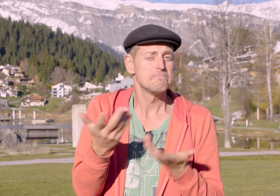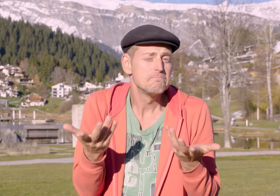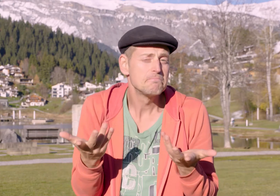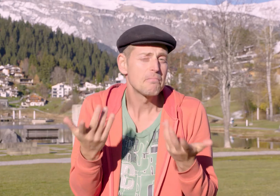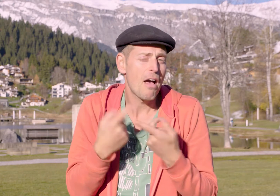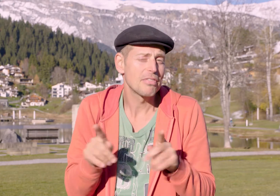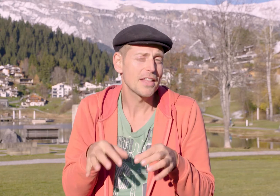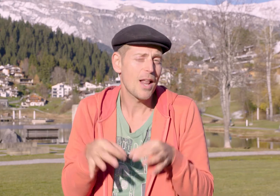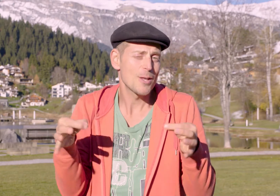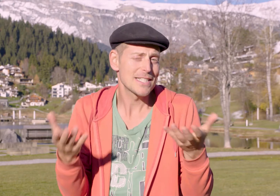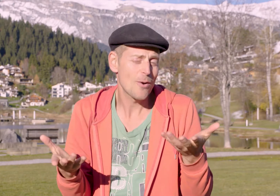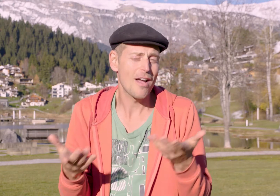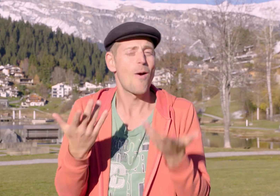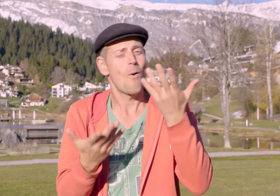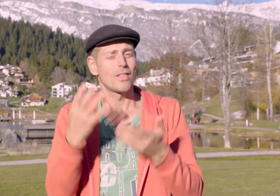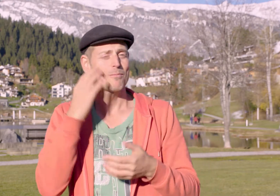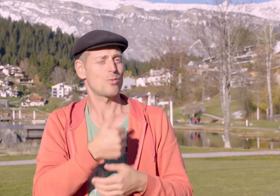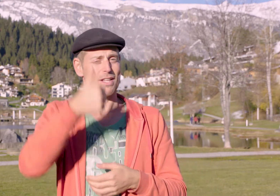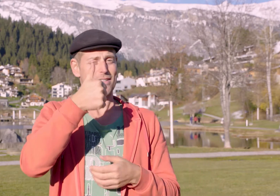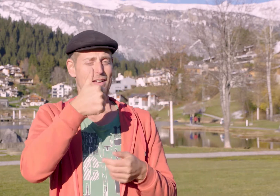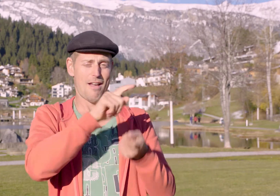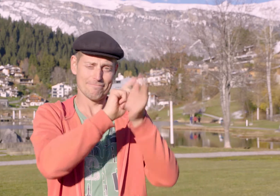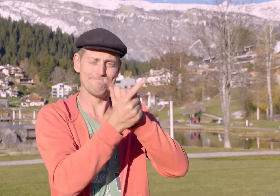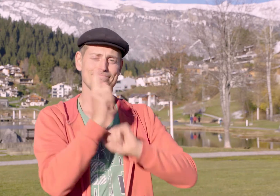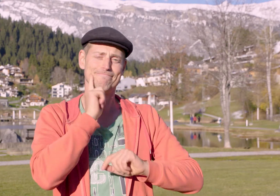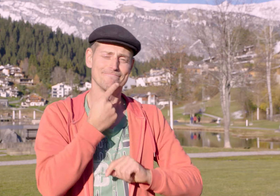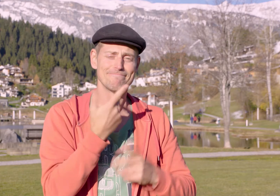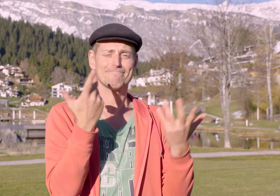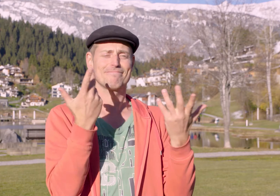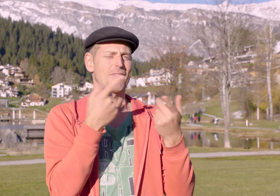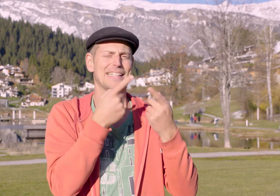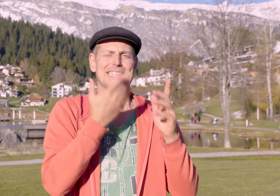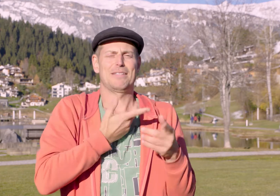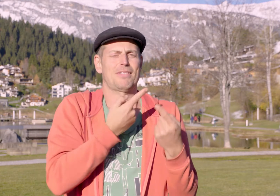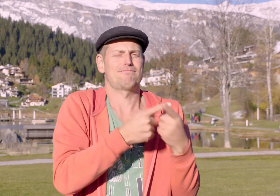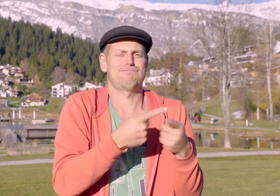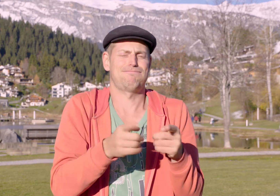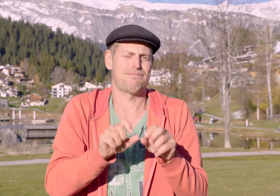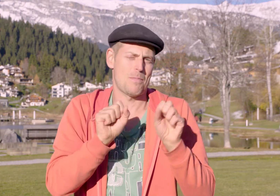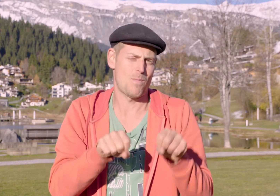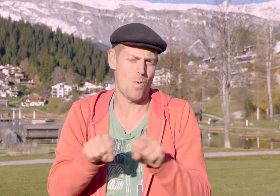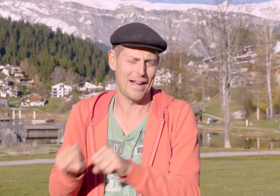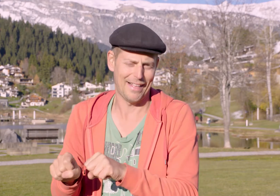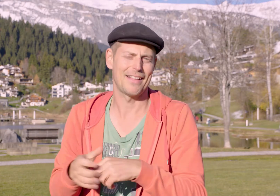Es gibt unzählige Möglichkeiten. Es fehlt manchmal an Innovation und Mut